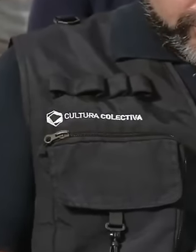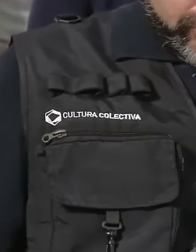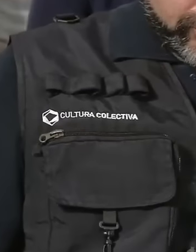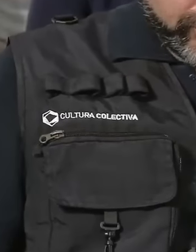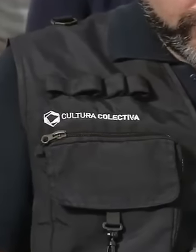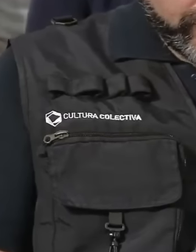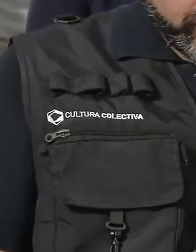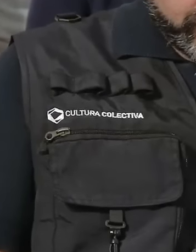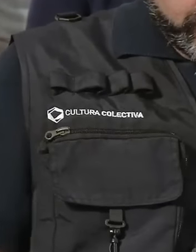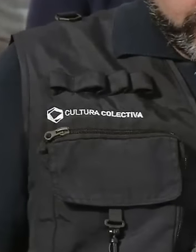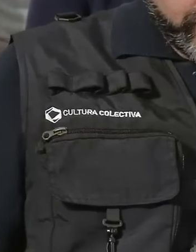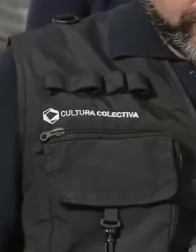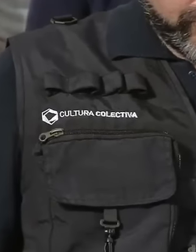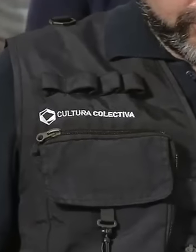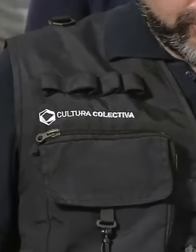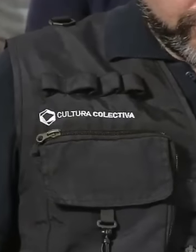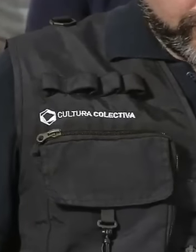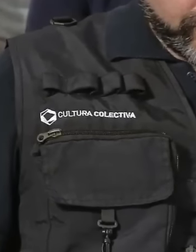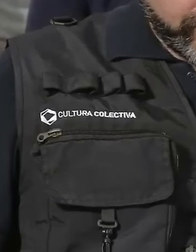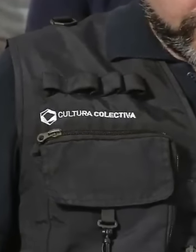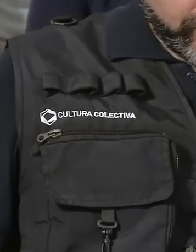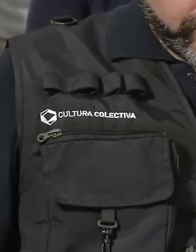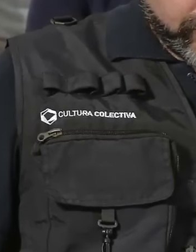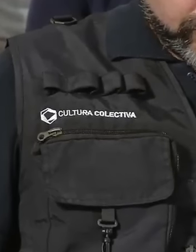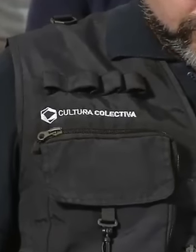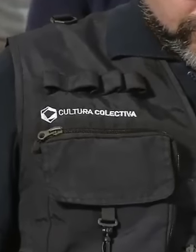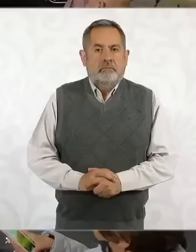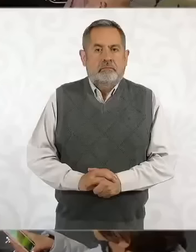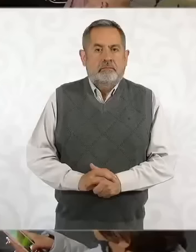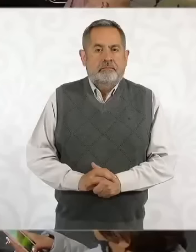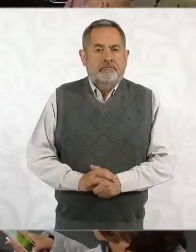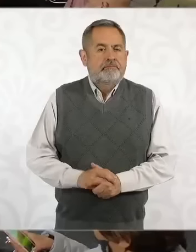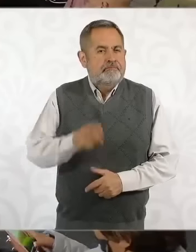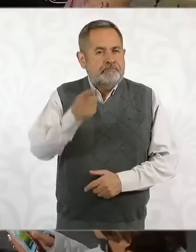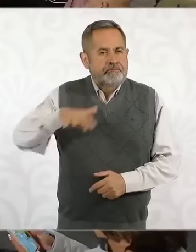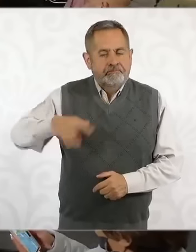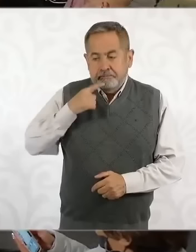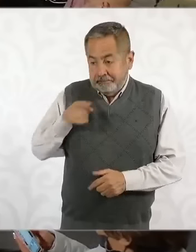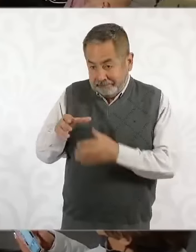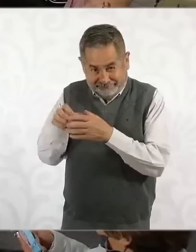hacia Estados Unidos, eh alguno de estos detenidos cuenta con alguna orden de extradición. Estamos,